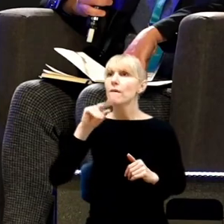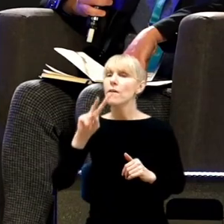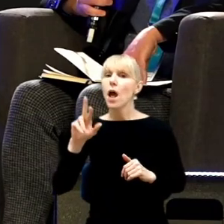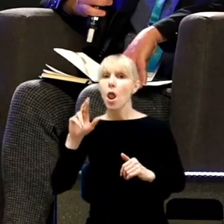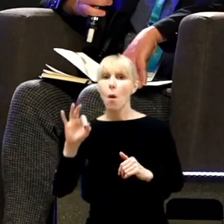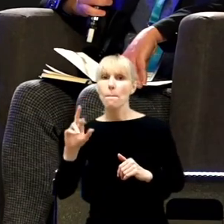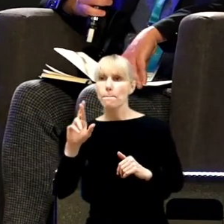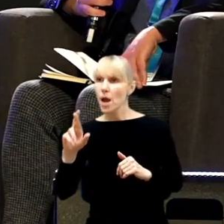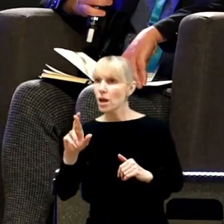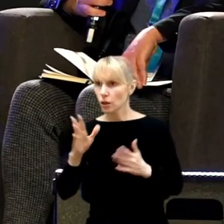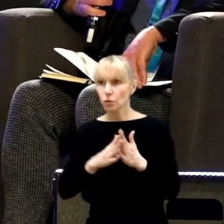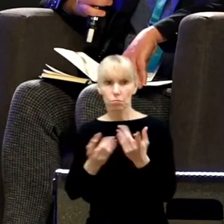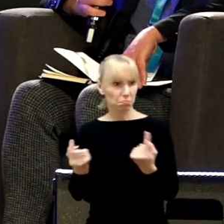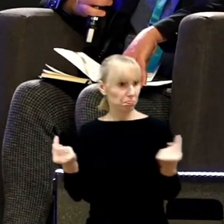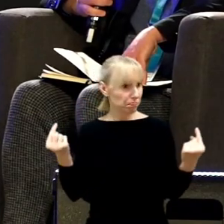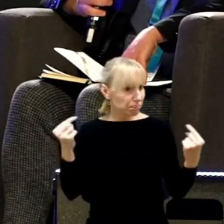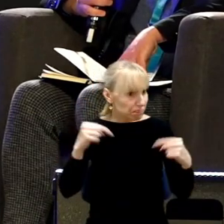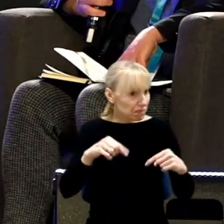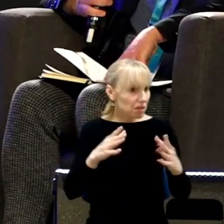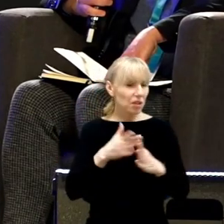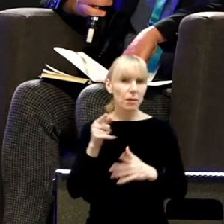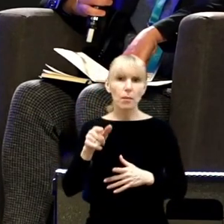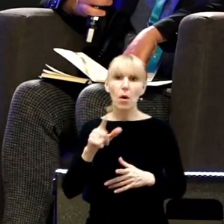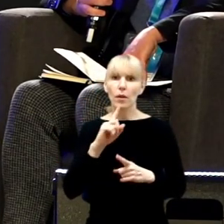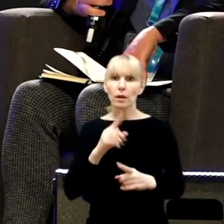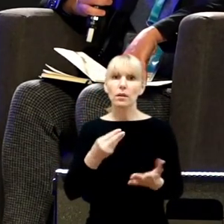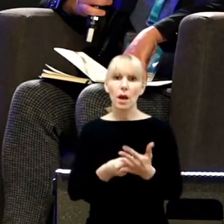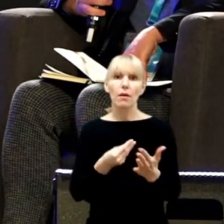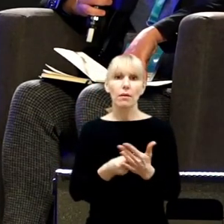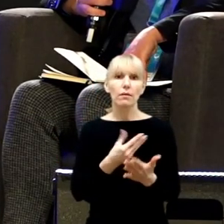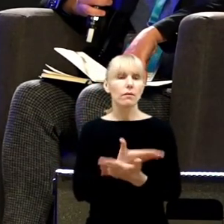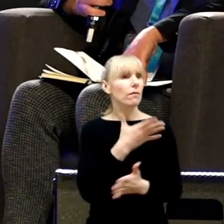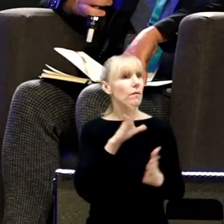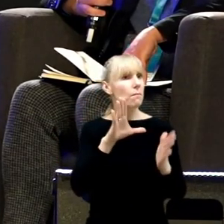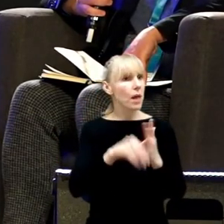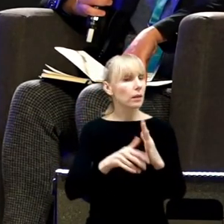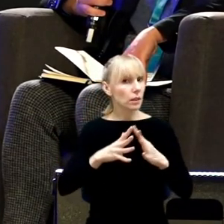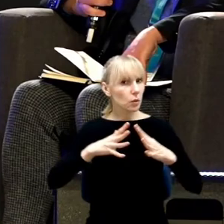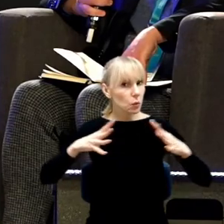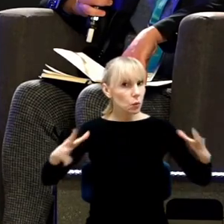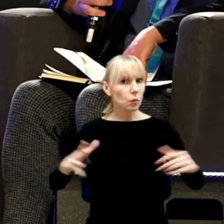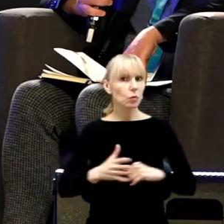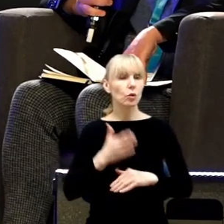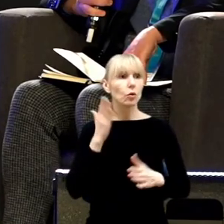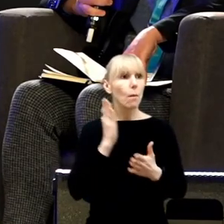bo wyczerpią im się możliwości inwestowania w dużych. Będą już te miasta bardzo mocno przeinwestowane,